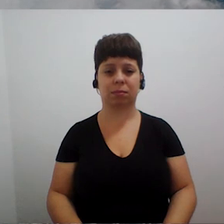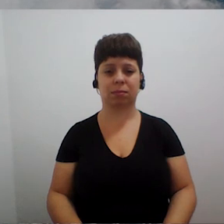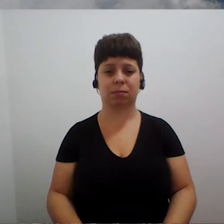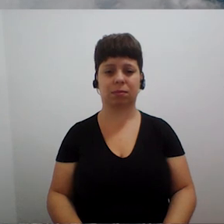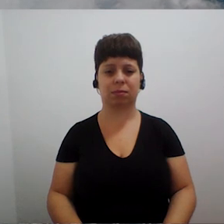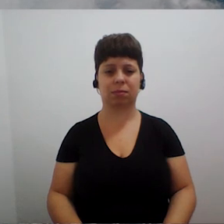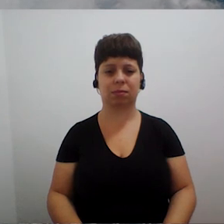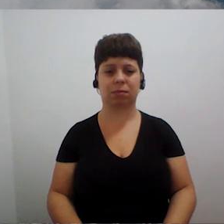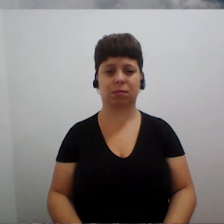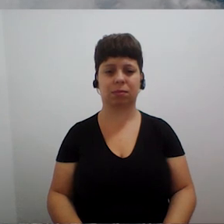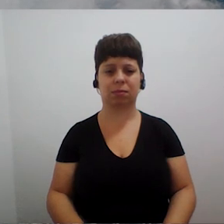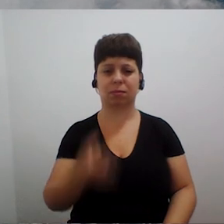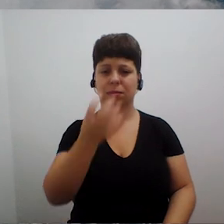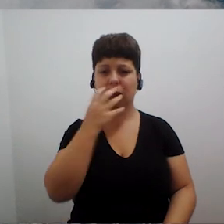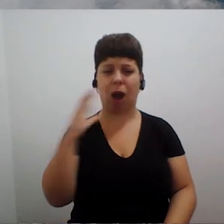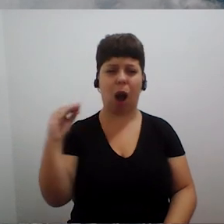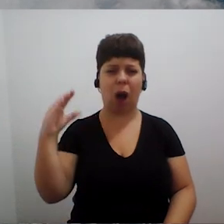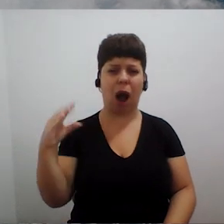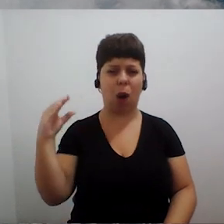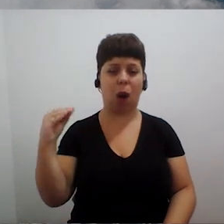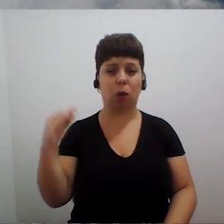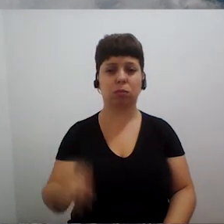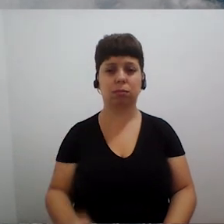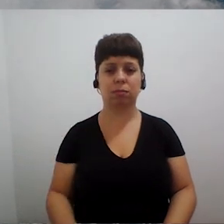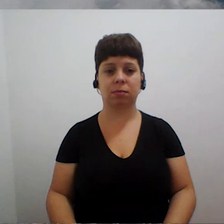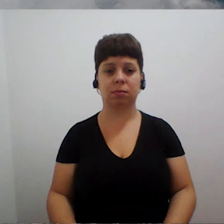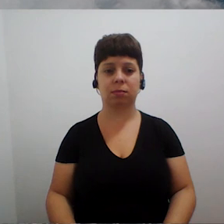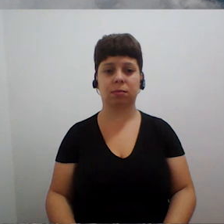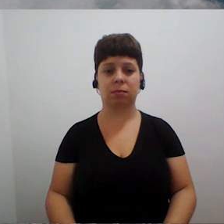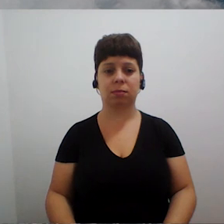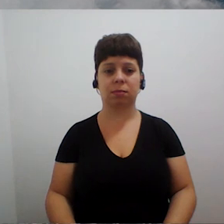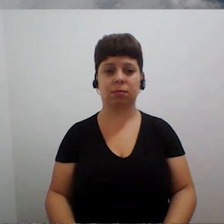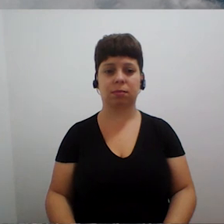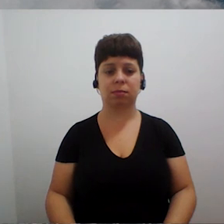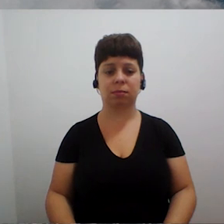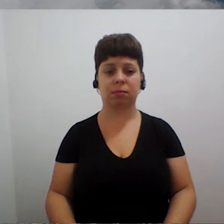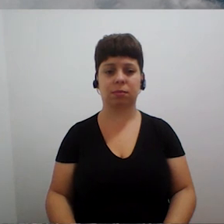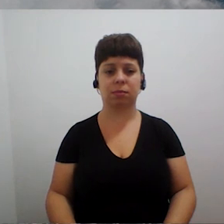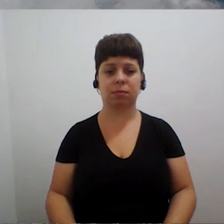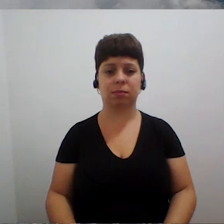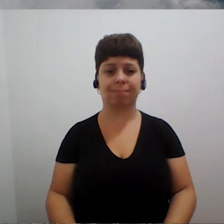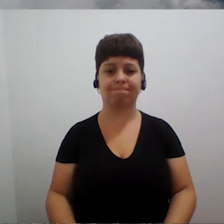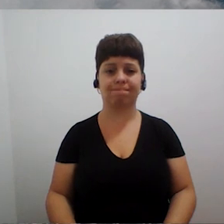a gente faz os administradores devem ter mais cuidados quanto à educação do nosso povo